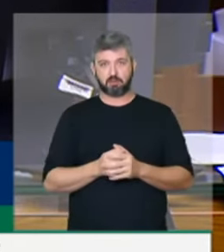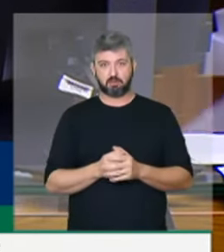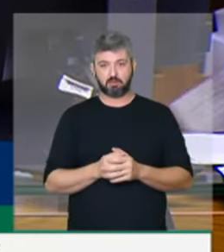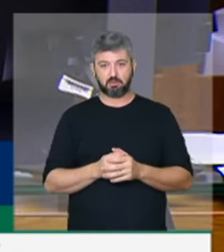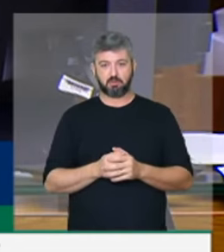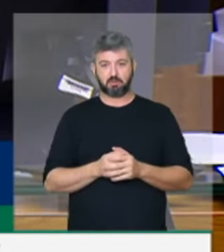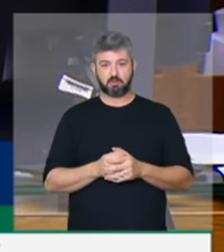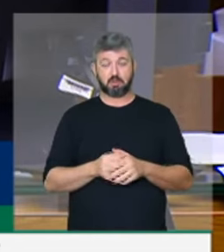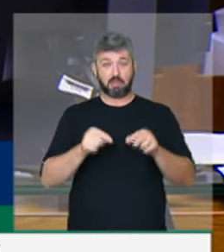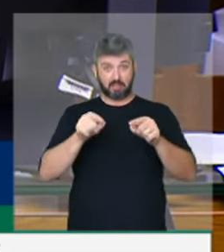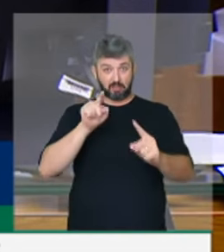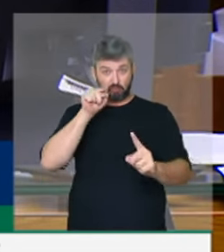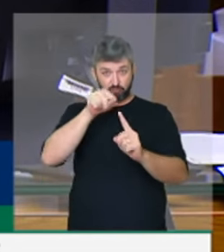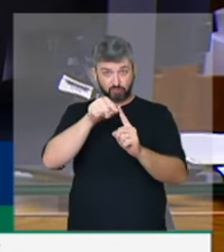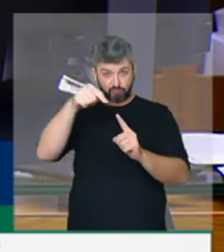PREFERIMOS QUE AS ATUAIS ANOMALIAS SE CUREM POR SI